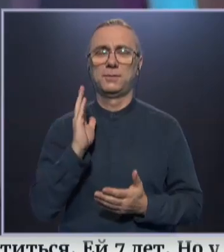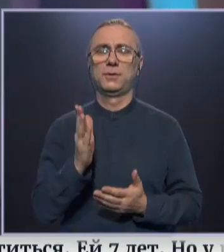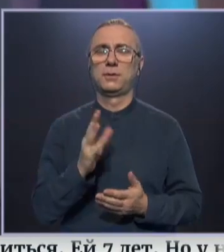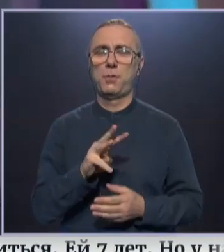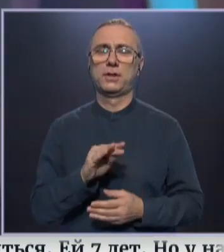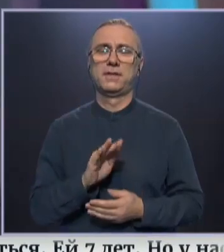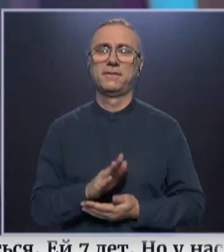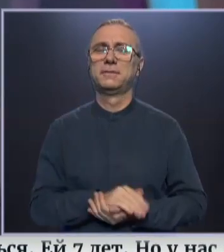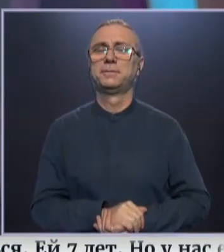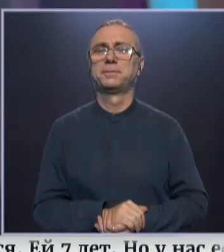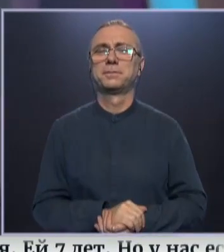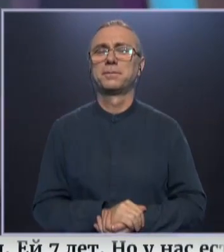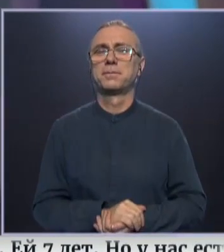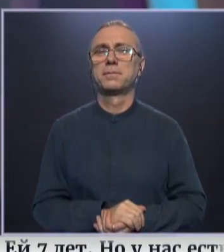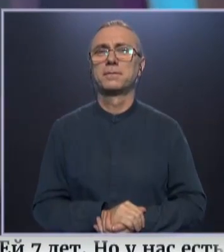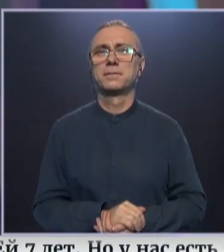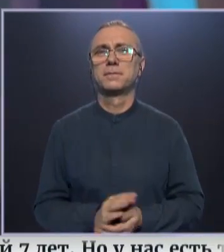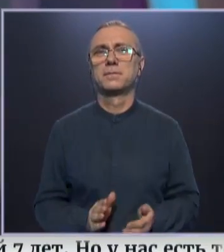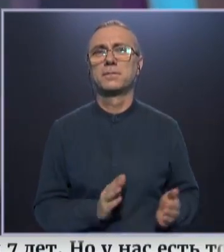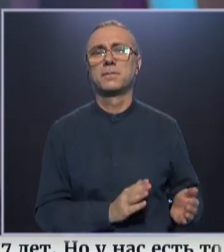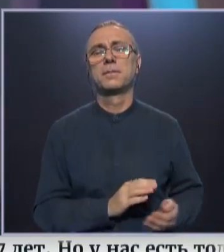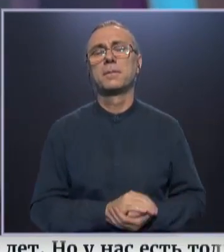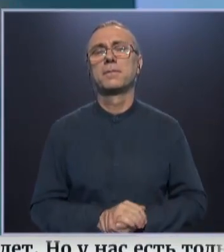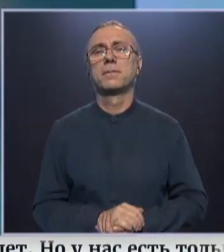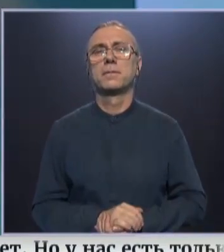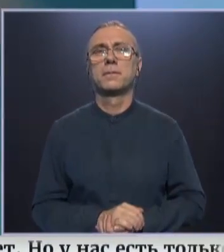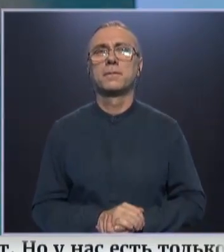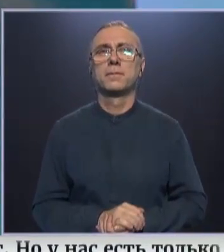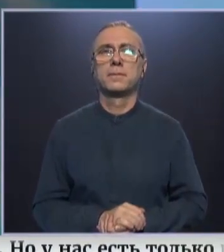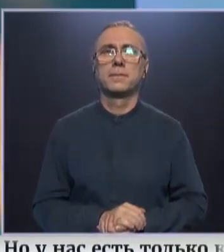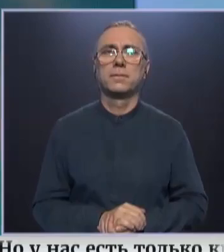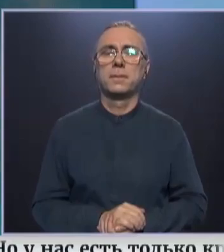вина Да никак усталым церковным это не запрещается даже